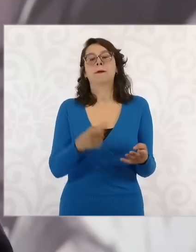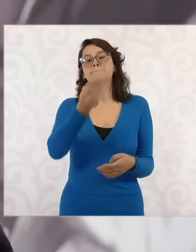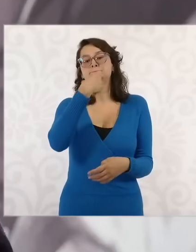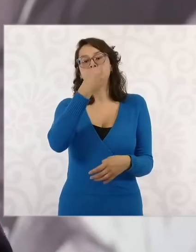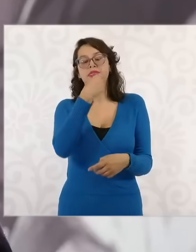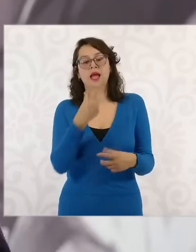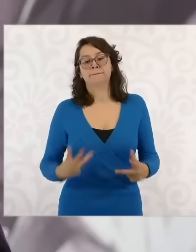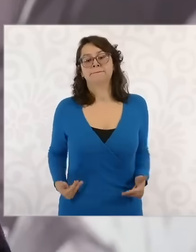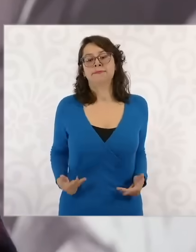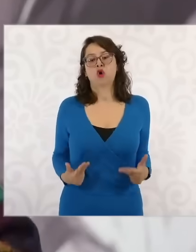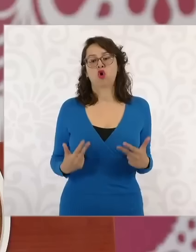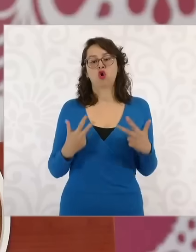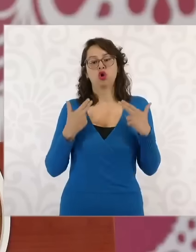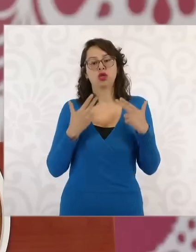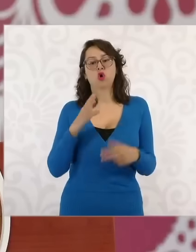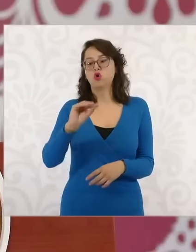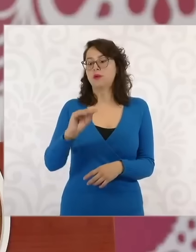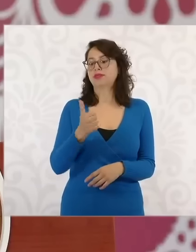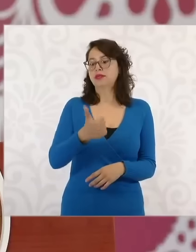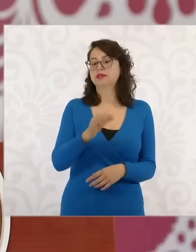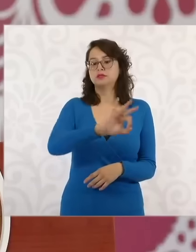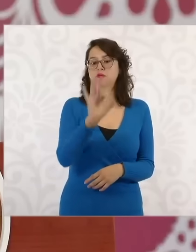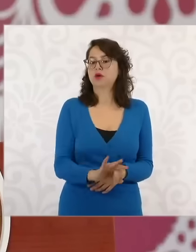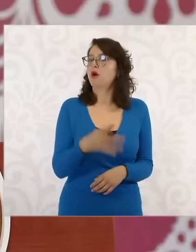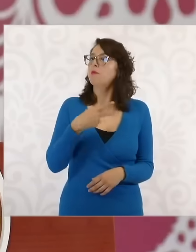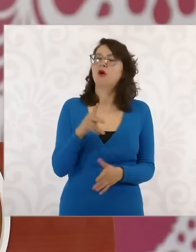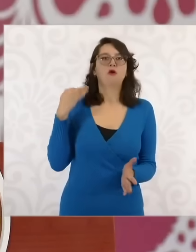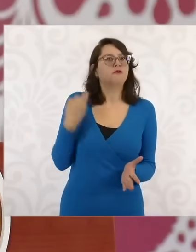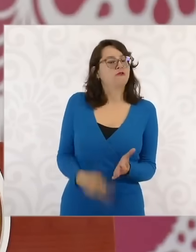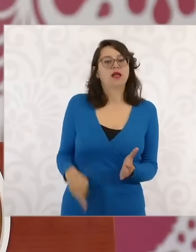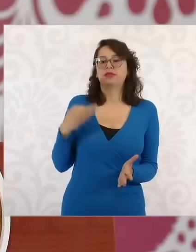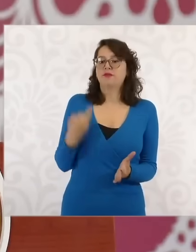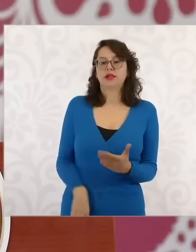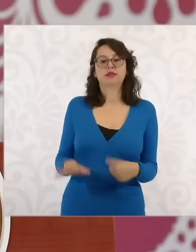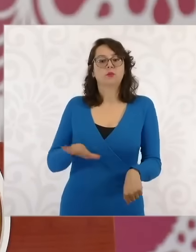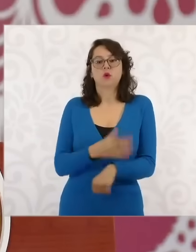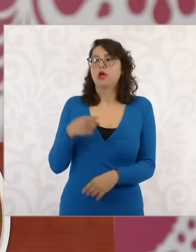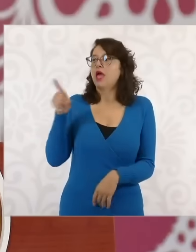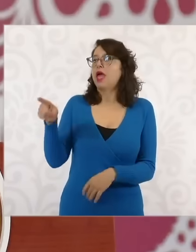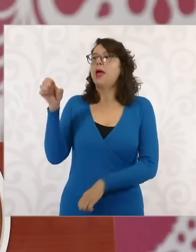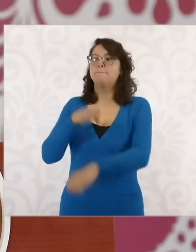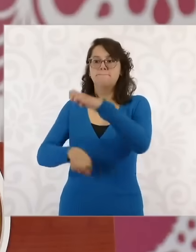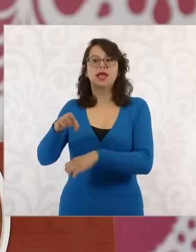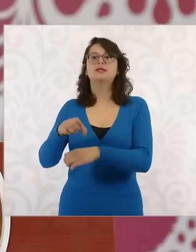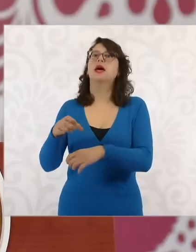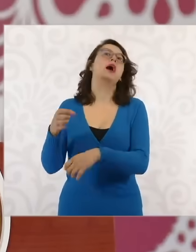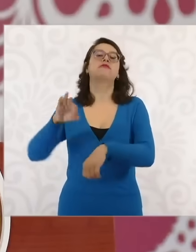detalló que en agosto se entregaron 2.5 veces más medicamentos que en mayo, señaló que en el IMS hay